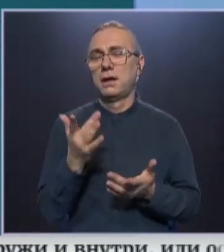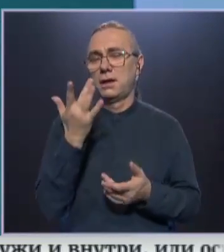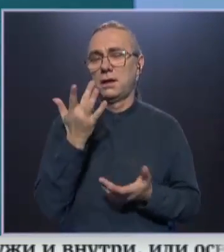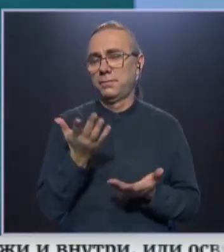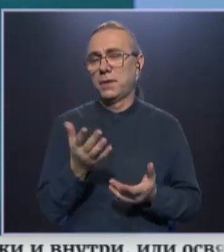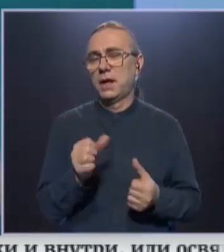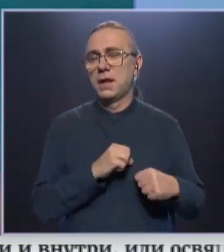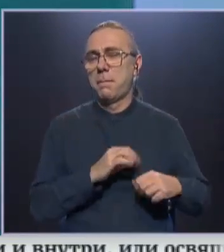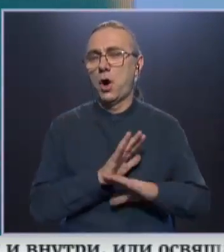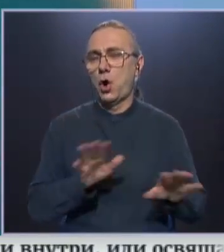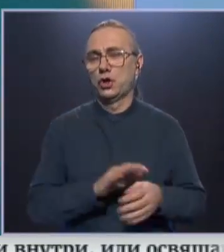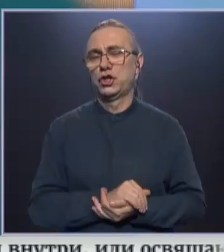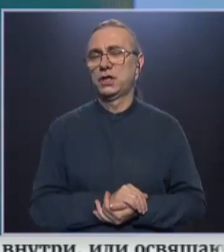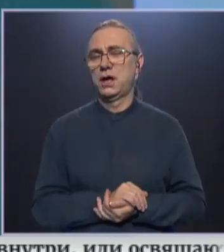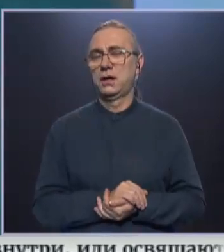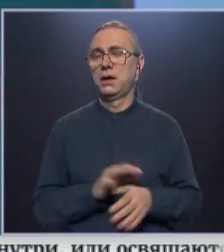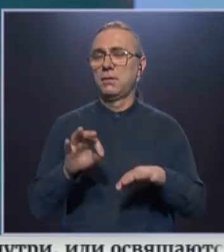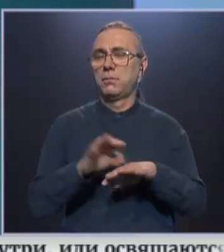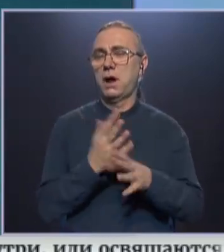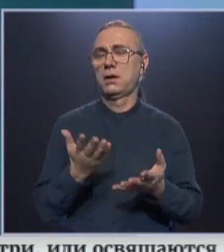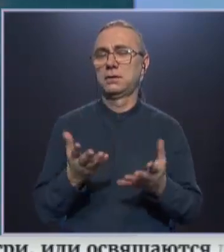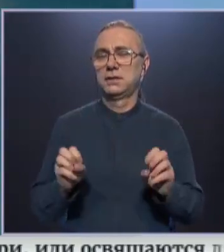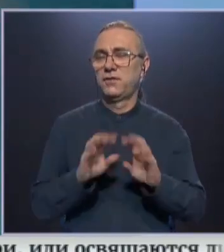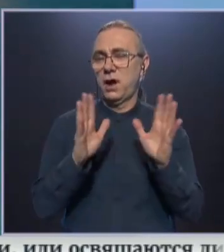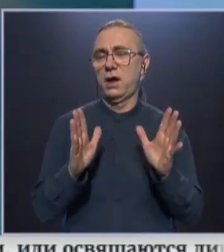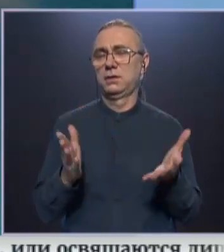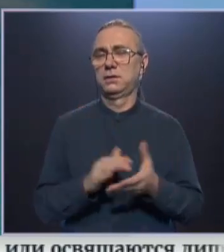каком-то таком духовном дружеском Союзе само ложе